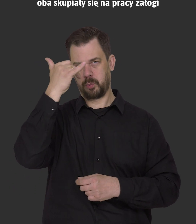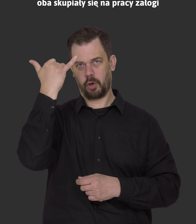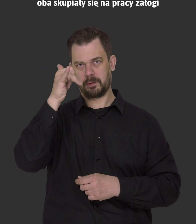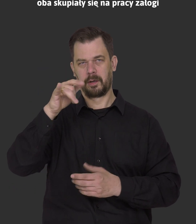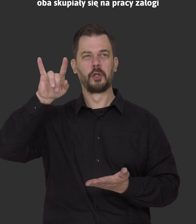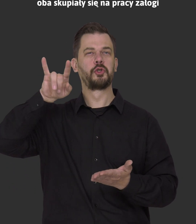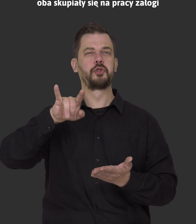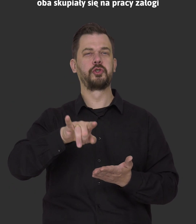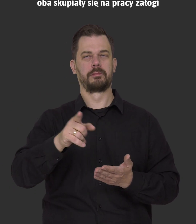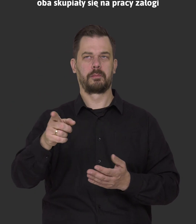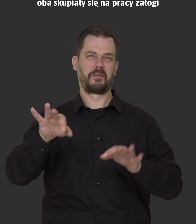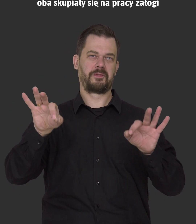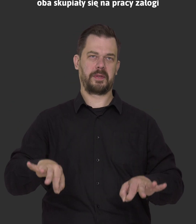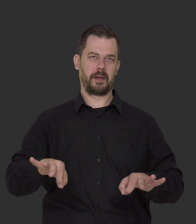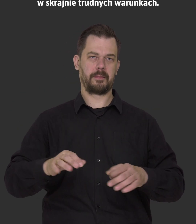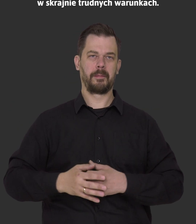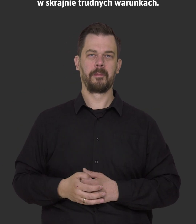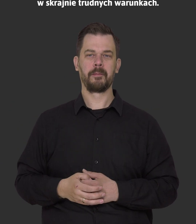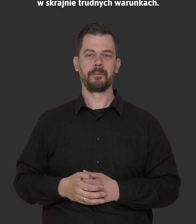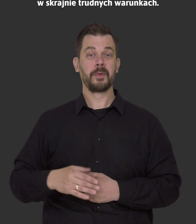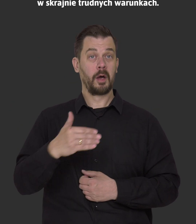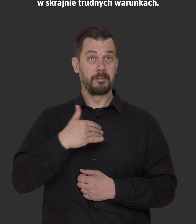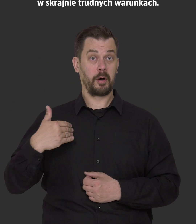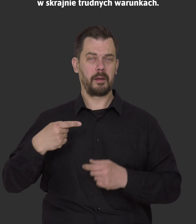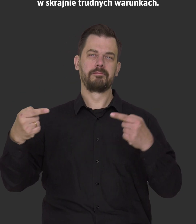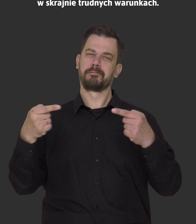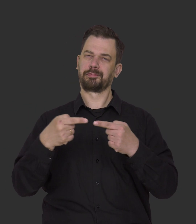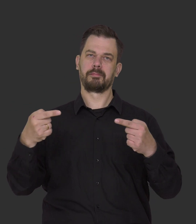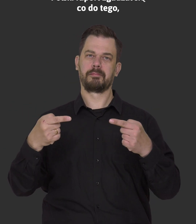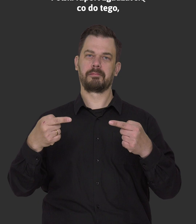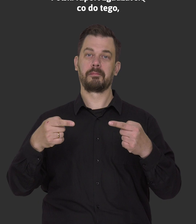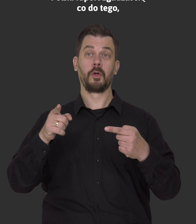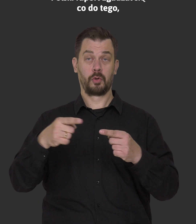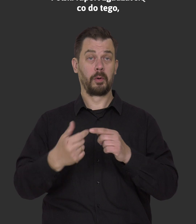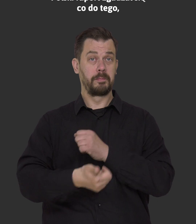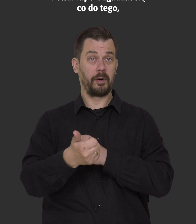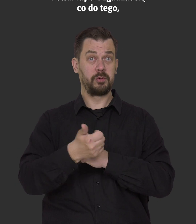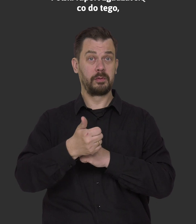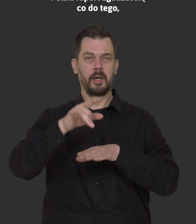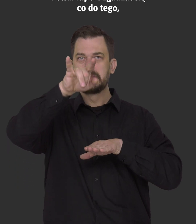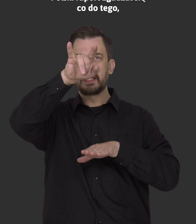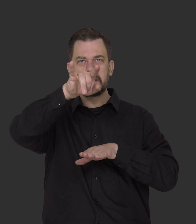oba skupiały się na pracy załogi w skrajnie trudnych warunkach. Polski raport zgadzał się co do tego,